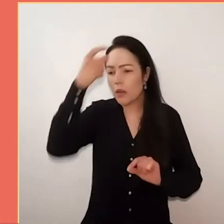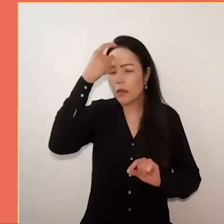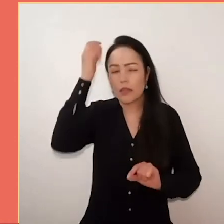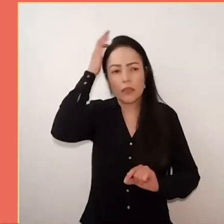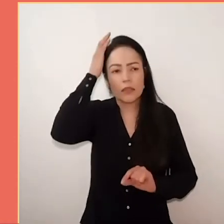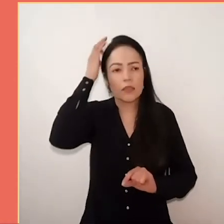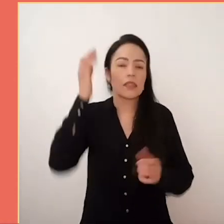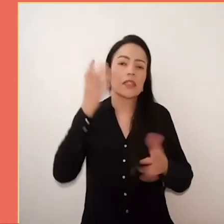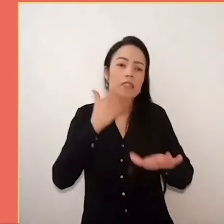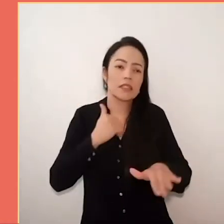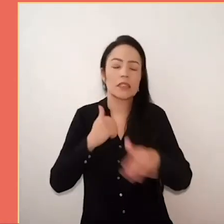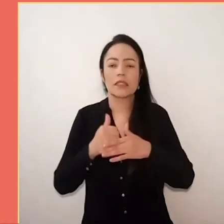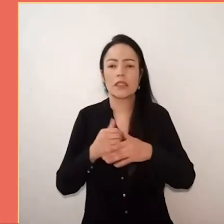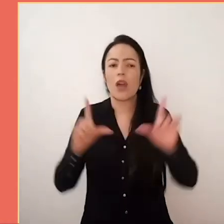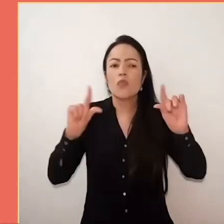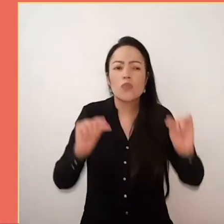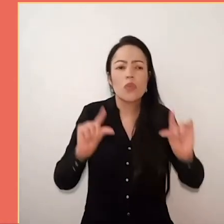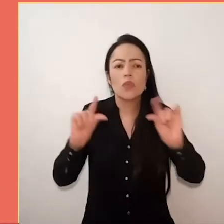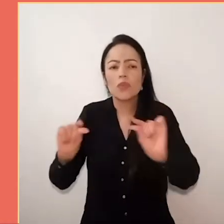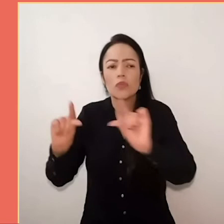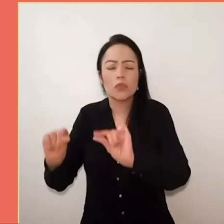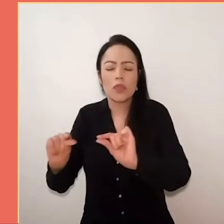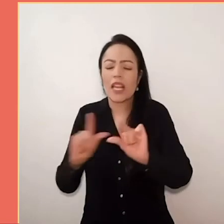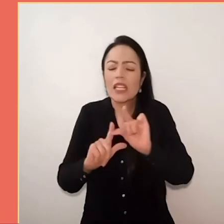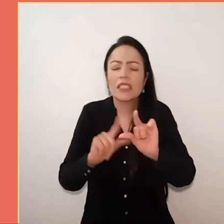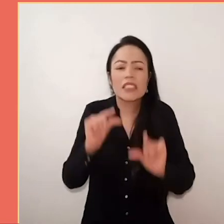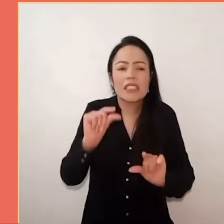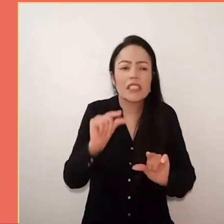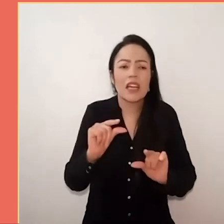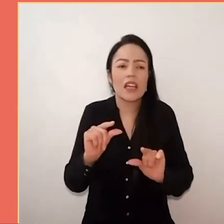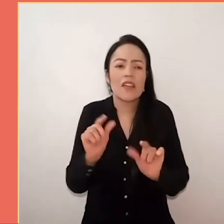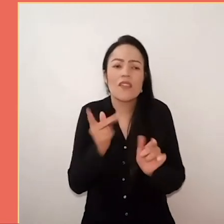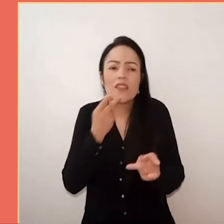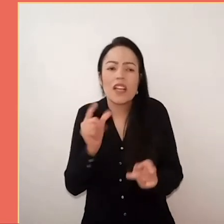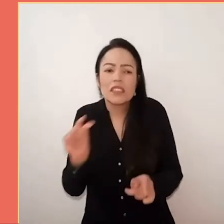tudo muito no diminutivo letrinhas, foneminhas, historinhas,